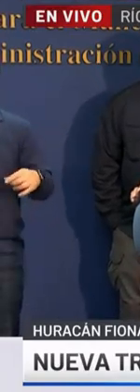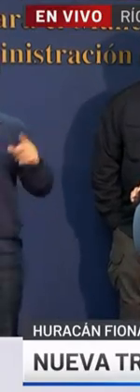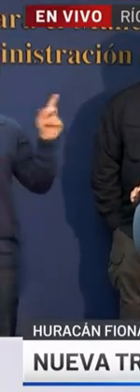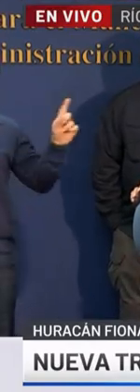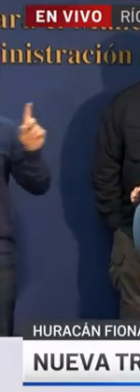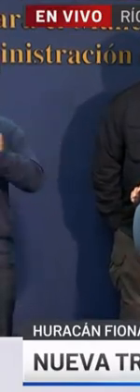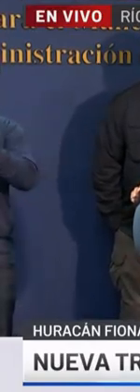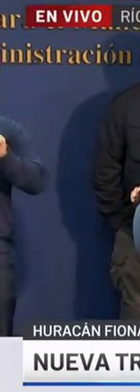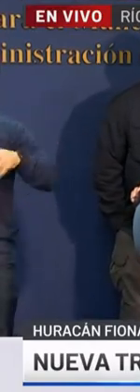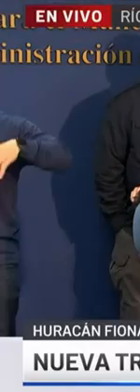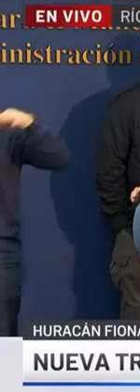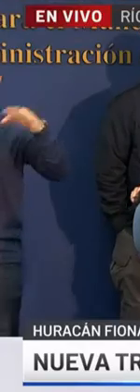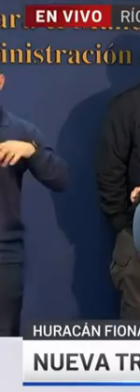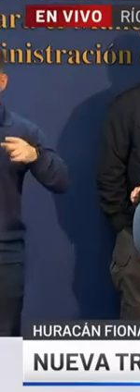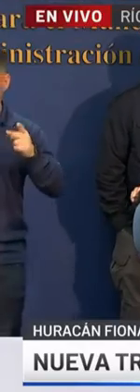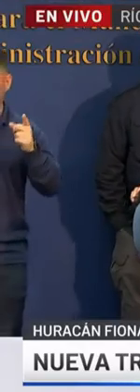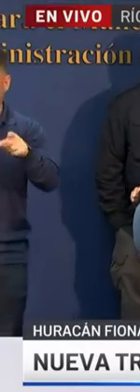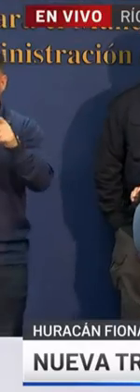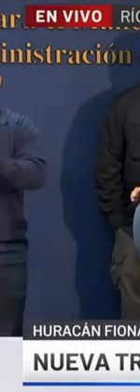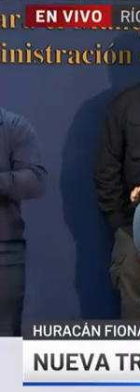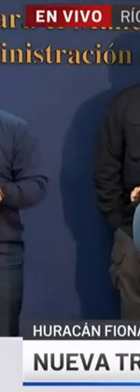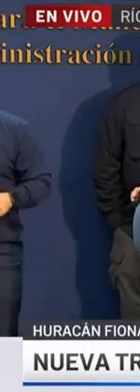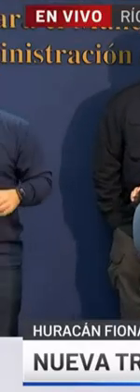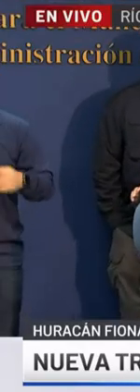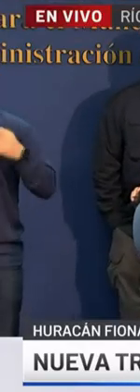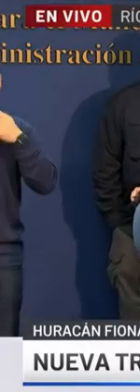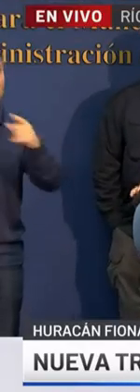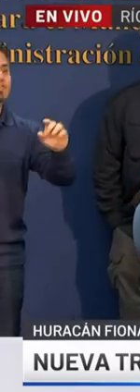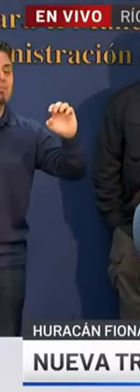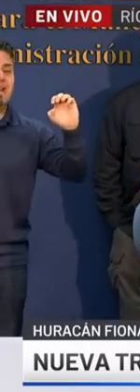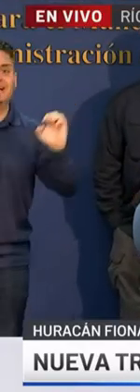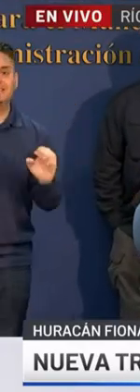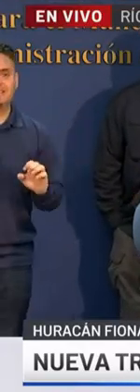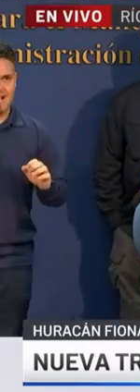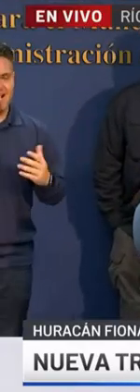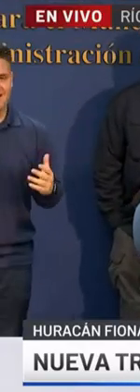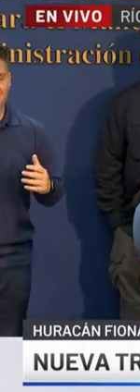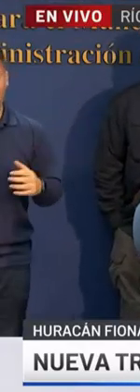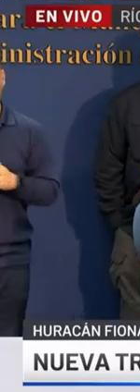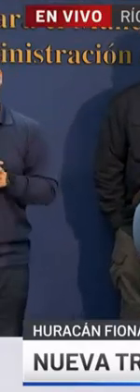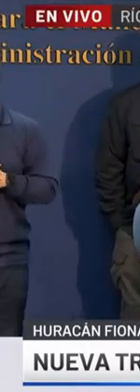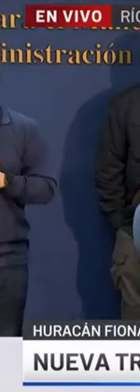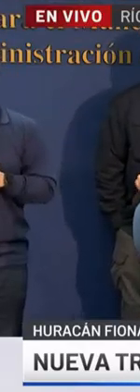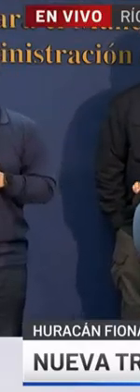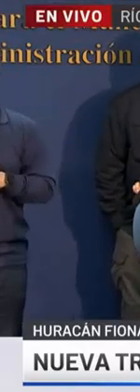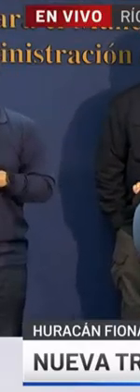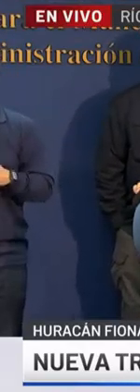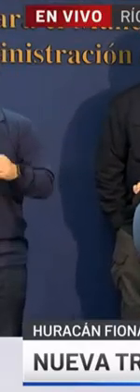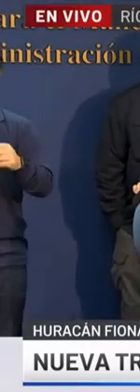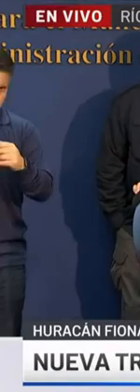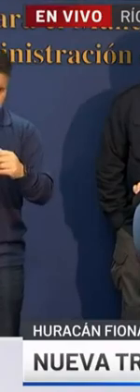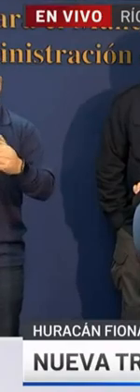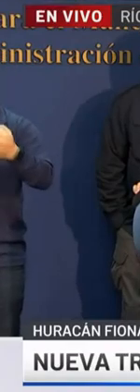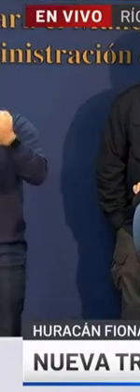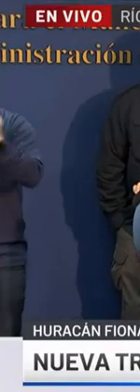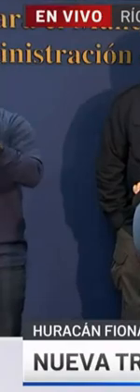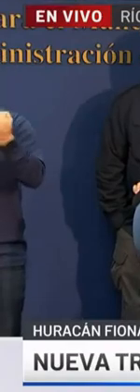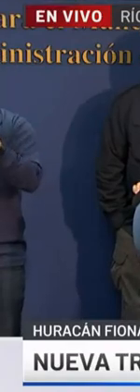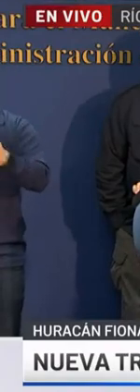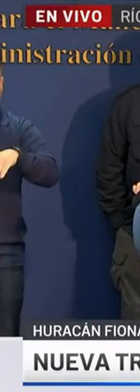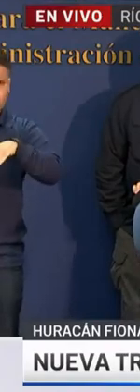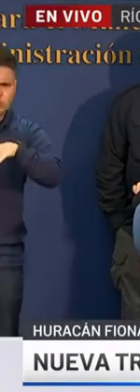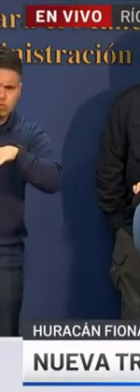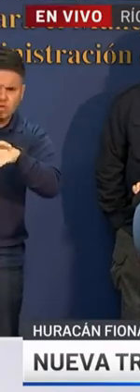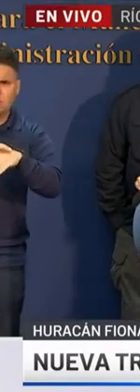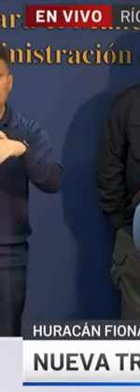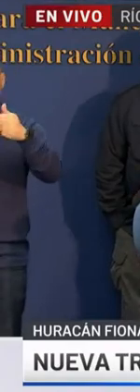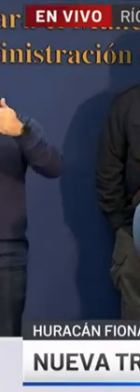CUANTO A LA DECLARACIÓN .